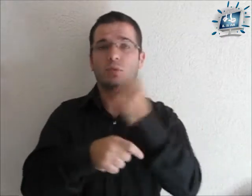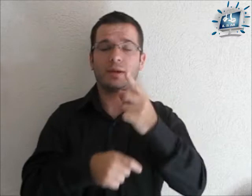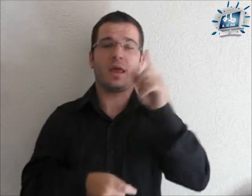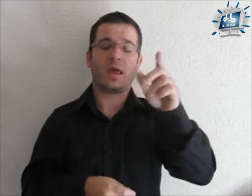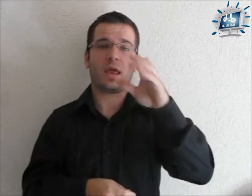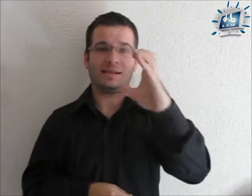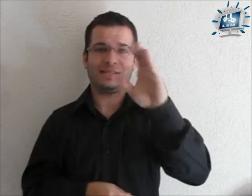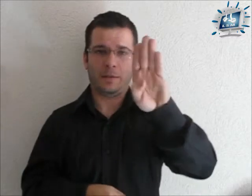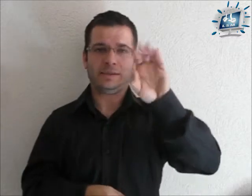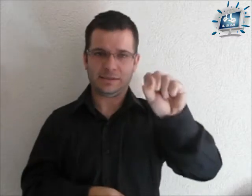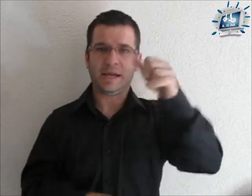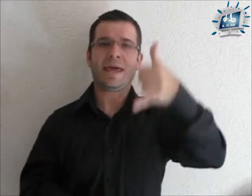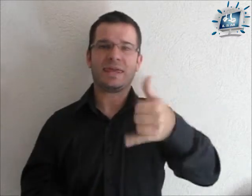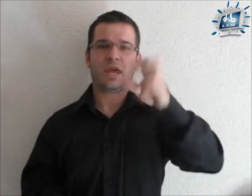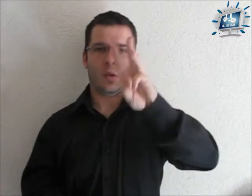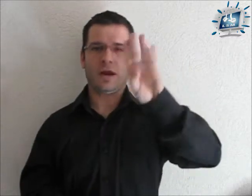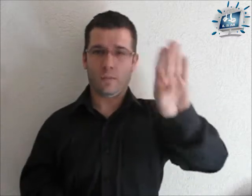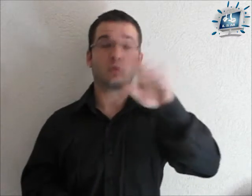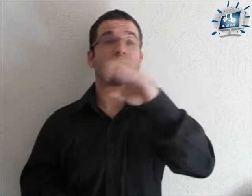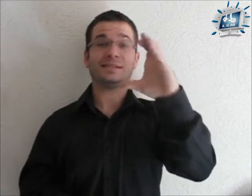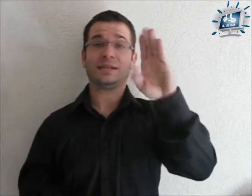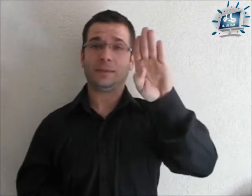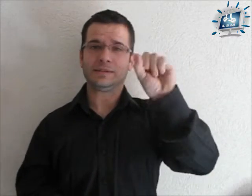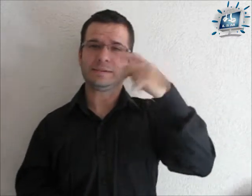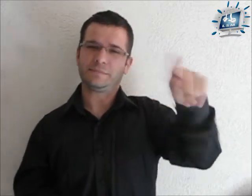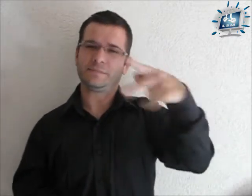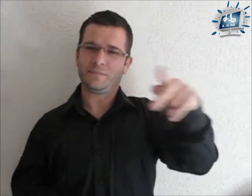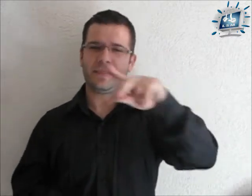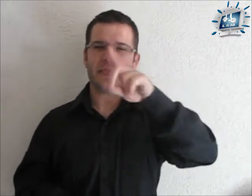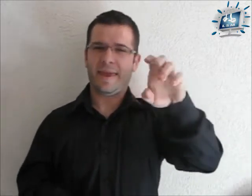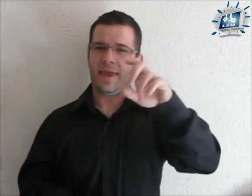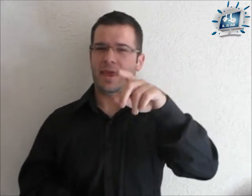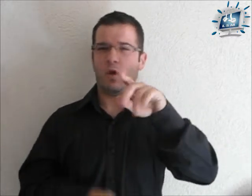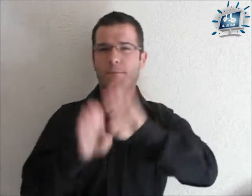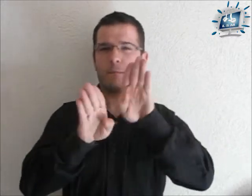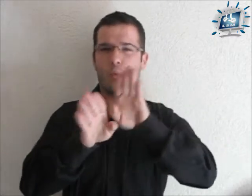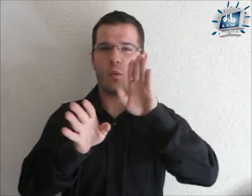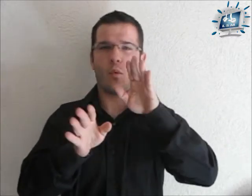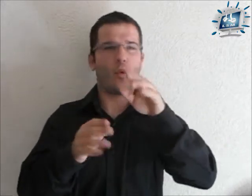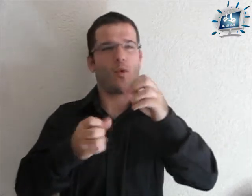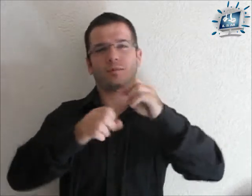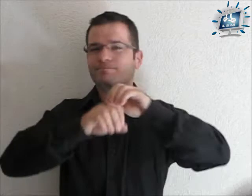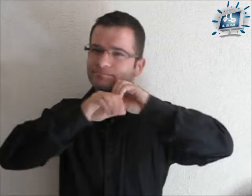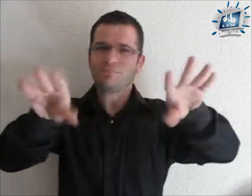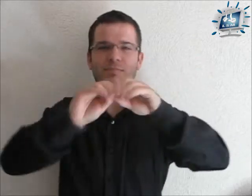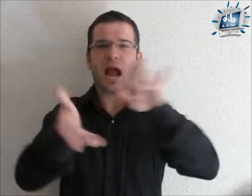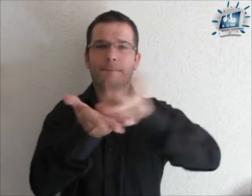porque el CBS y Warner Bros, el CBS es el centro de apoyo filme